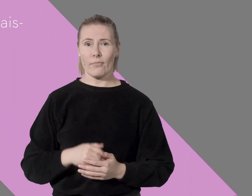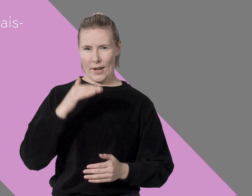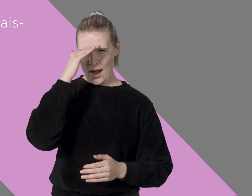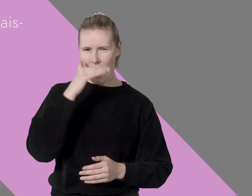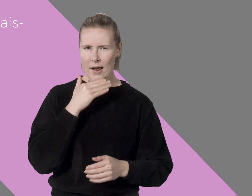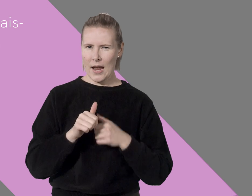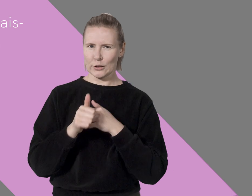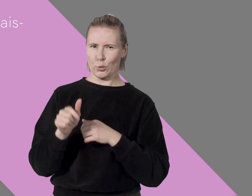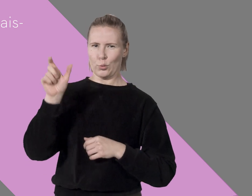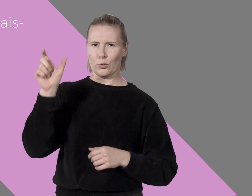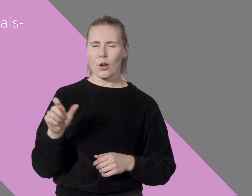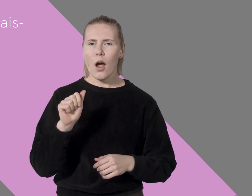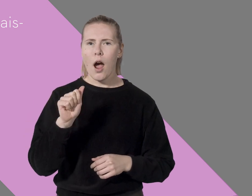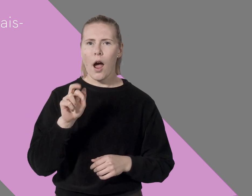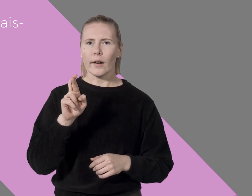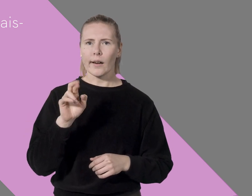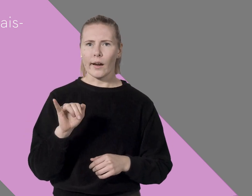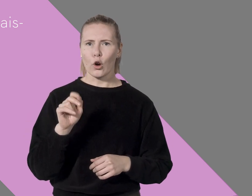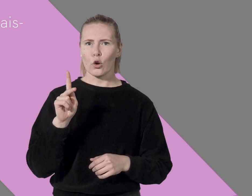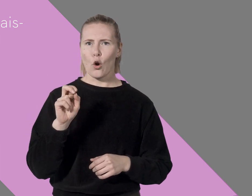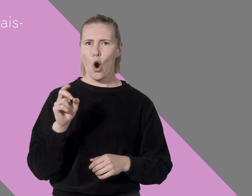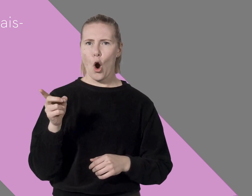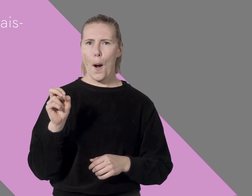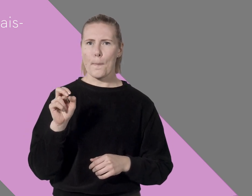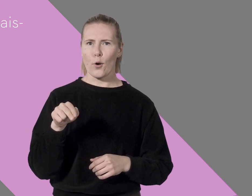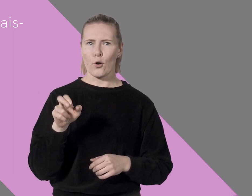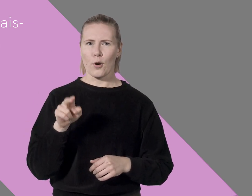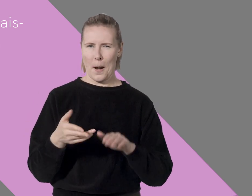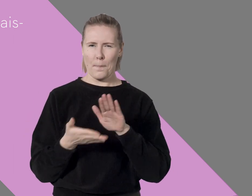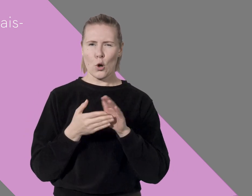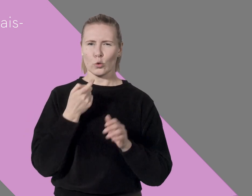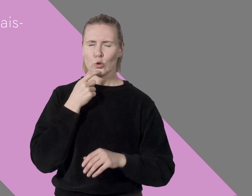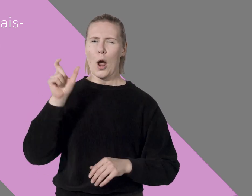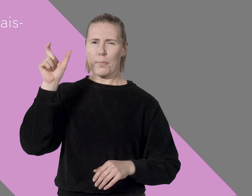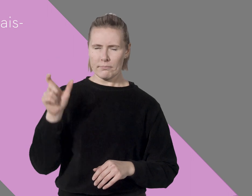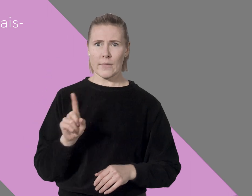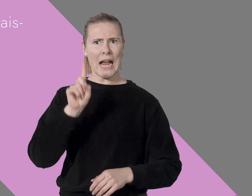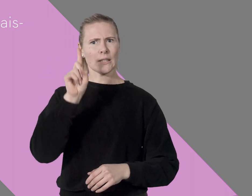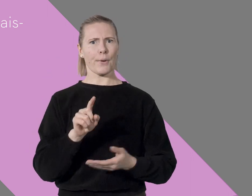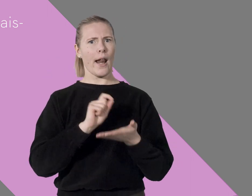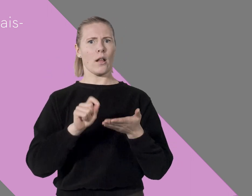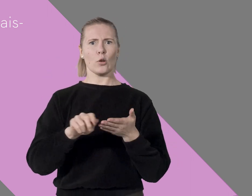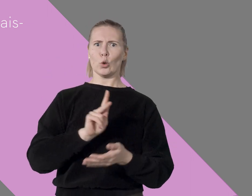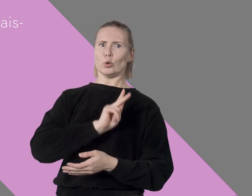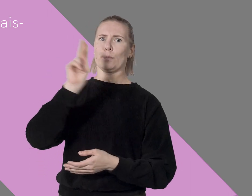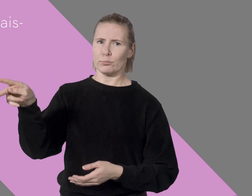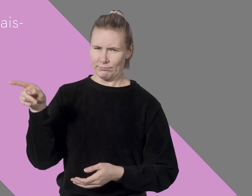Ensimmäisestä kirjallisesta kysymyksestä vastasi kansanedustaja Ari Koponen (ps), -